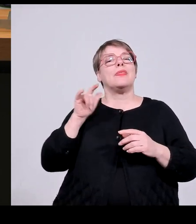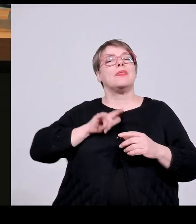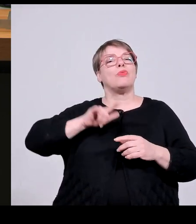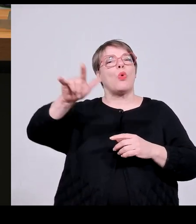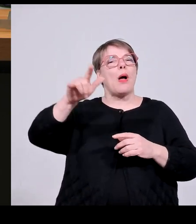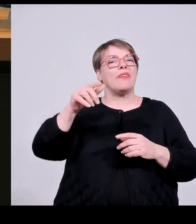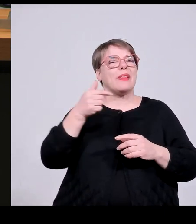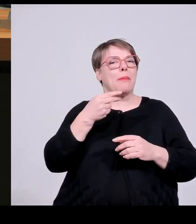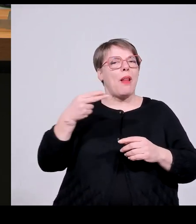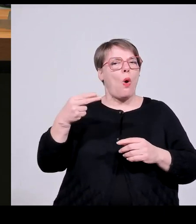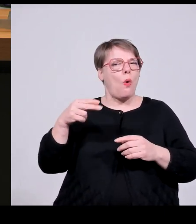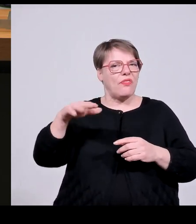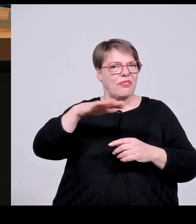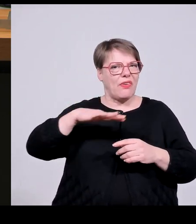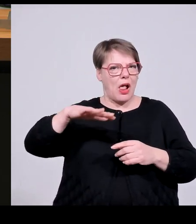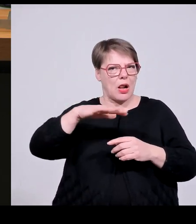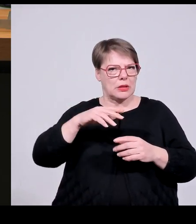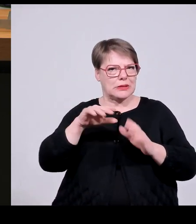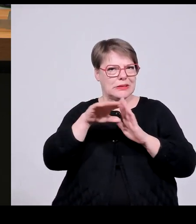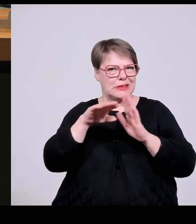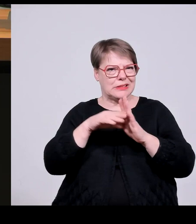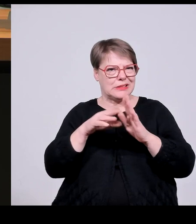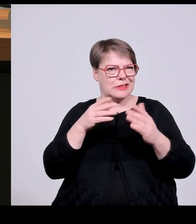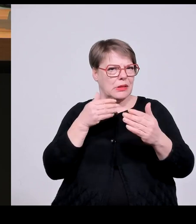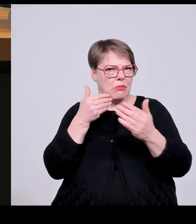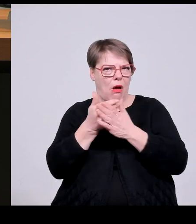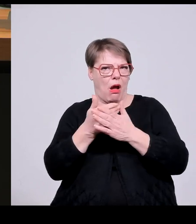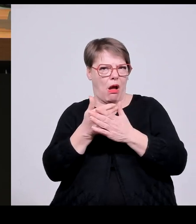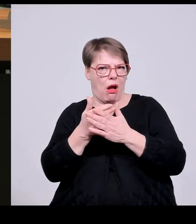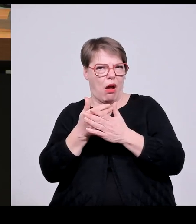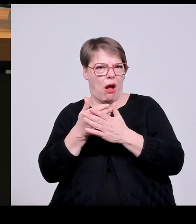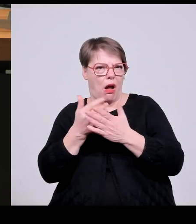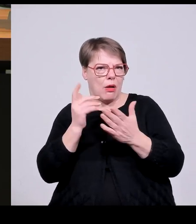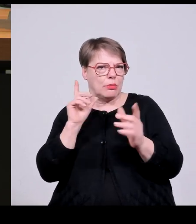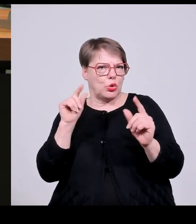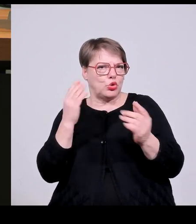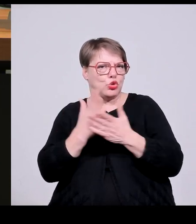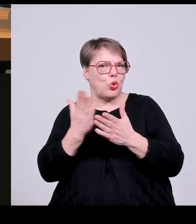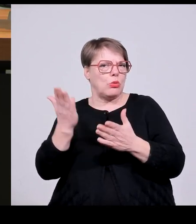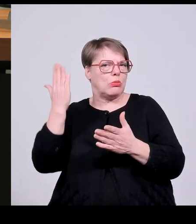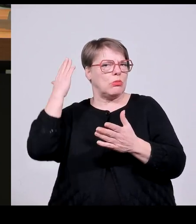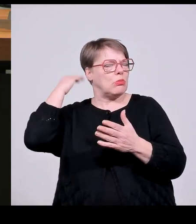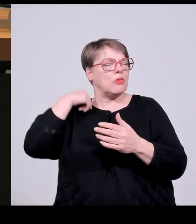Ich erwähne nur mal die Nebelkerze. Deutsche Wohnen enteignen. Da machen Sie jetzt seit anderthalb